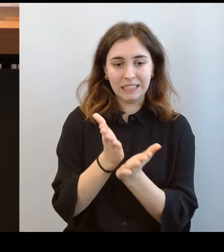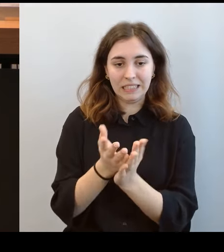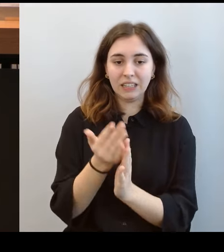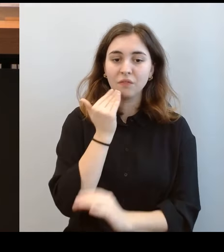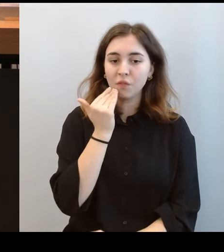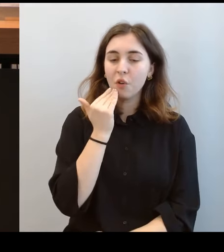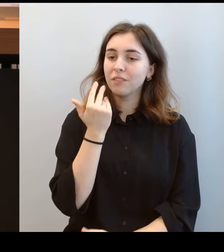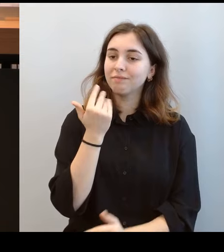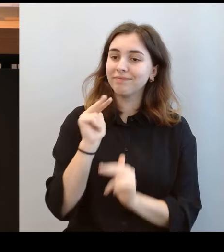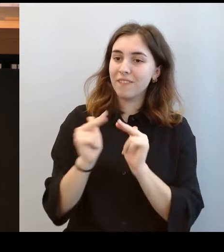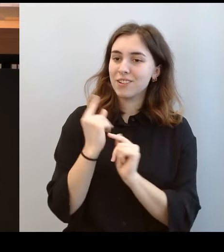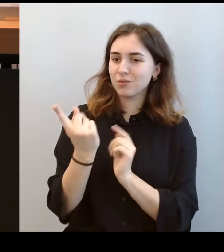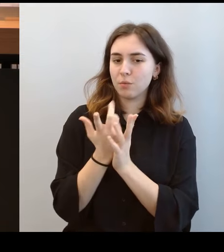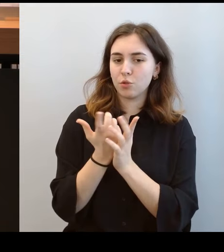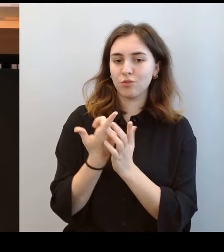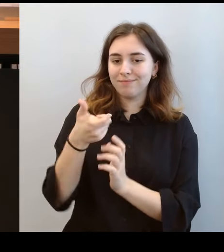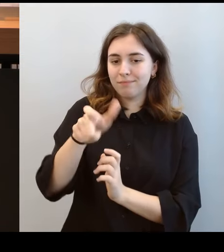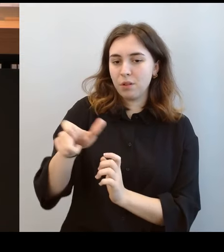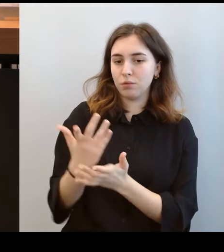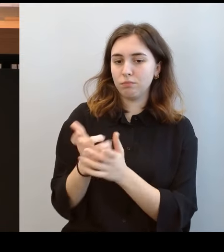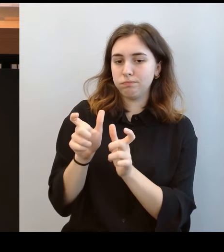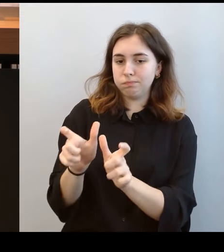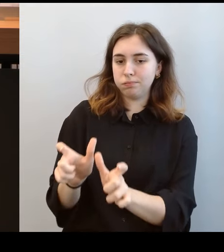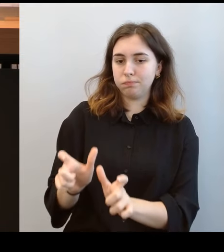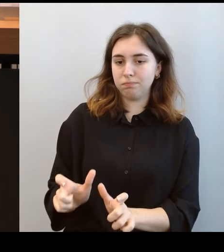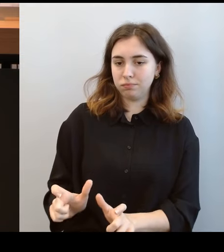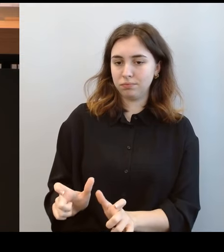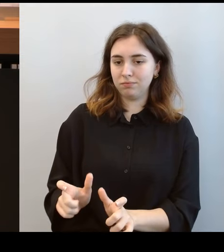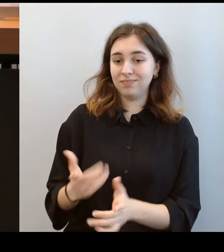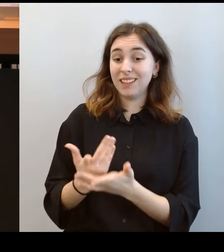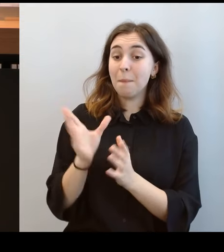im Sinne des Paragraphen 27 verlängert wird.